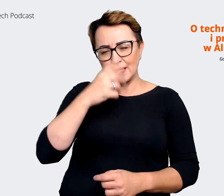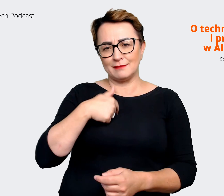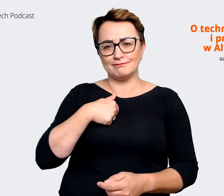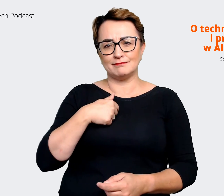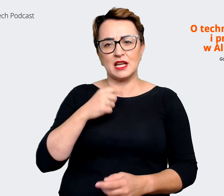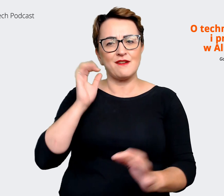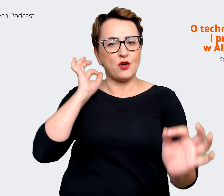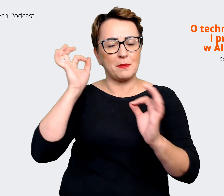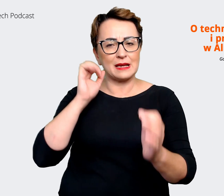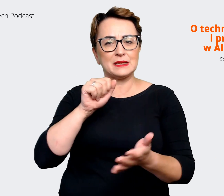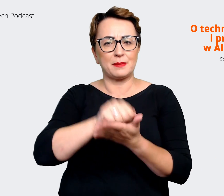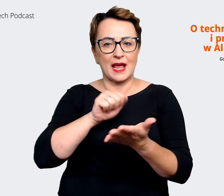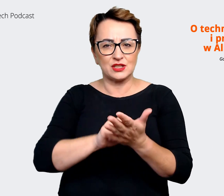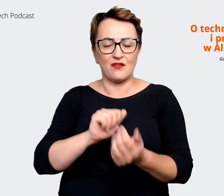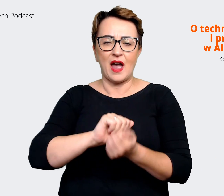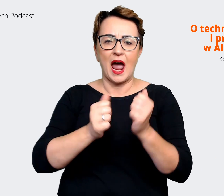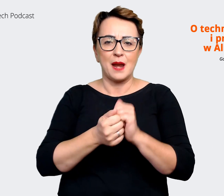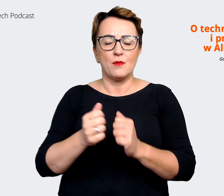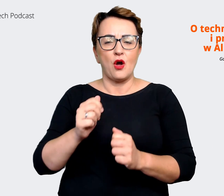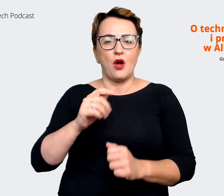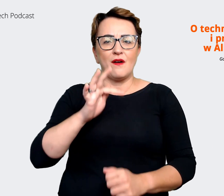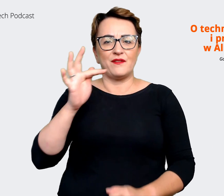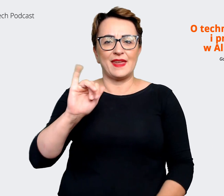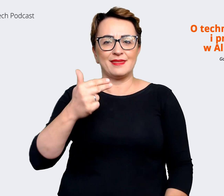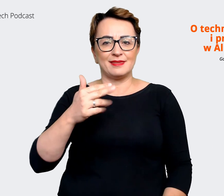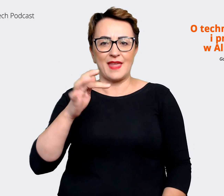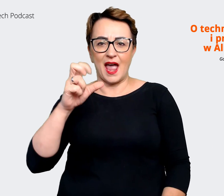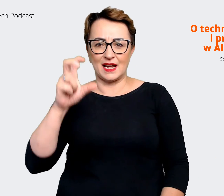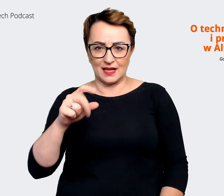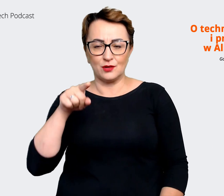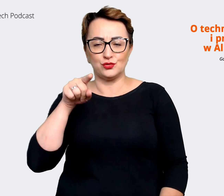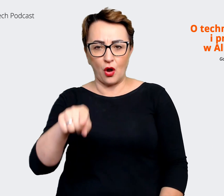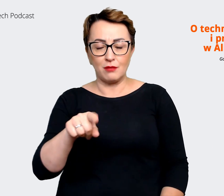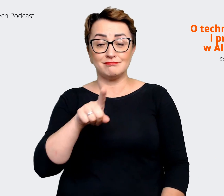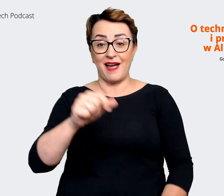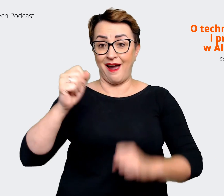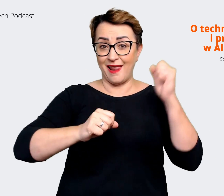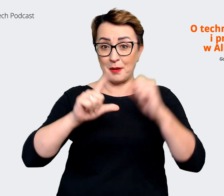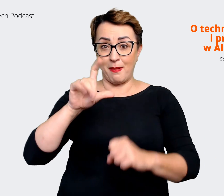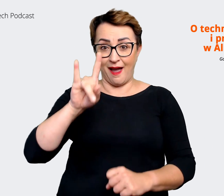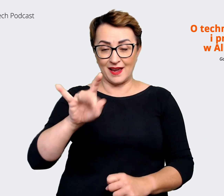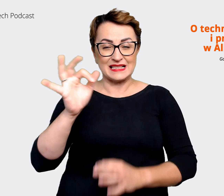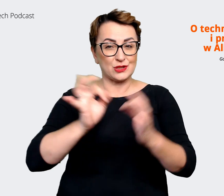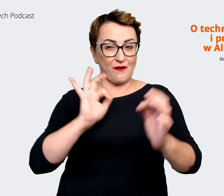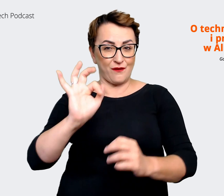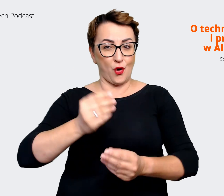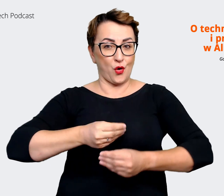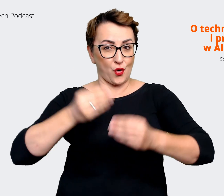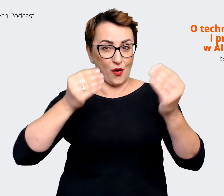informacje z rynku fintechów, to Allegro Pay jakby i historia rozwoju tego produktu robi naprawdę